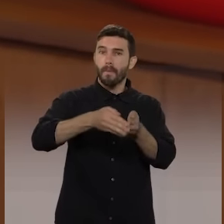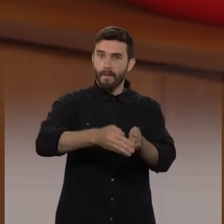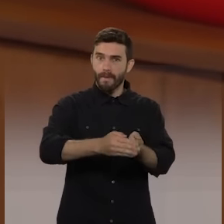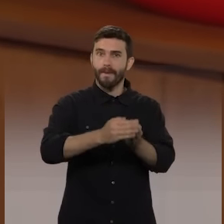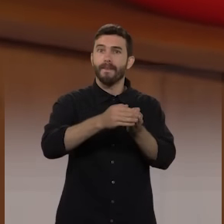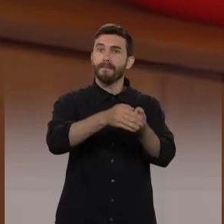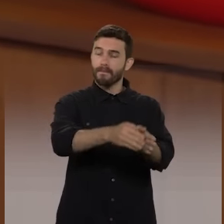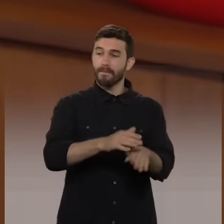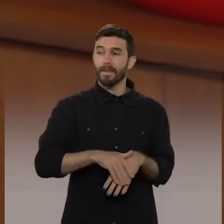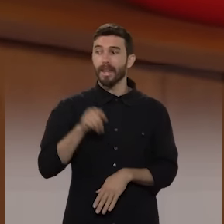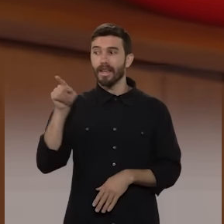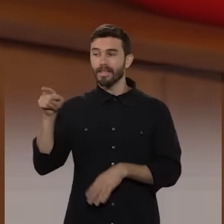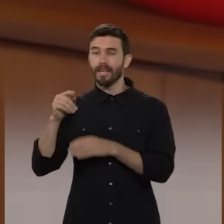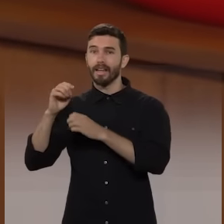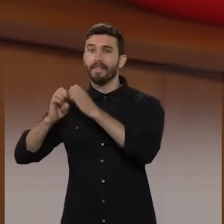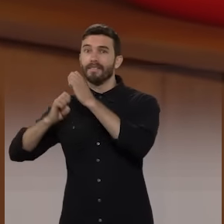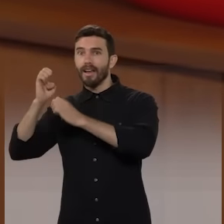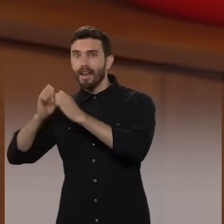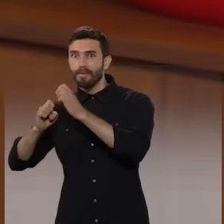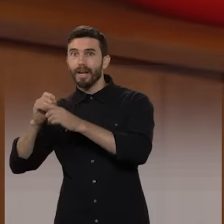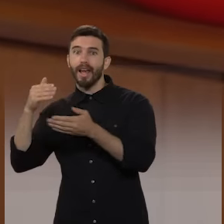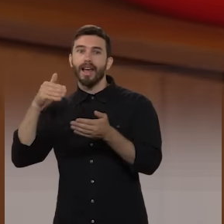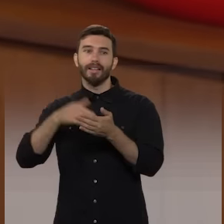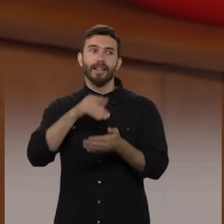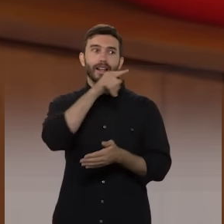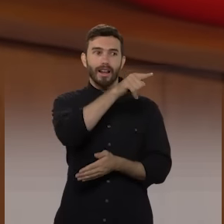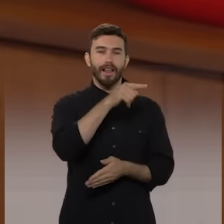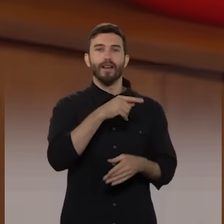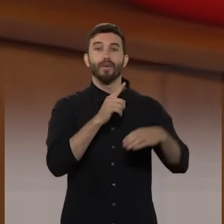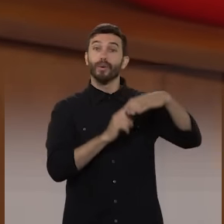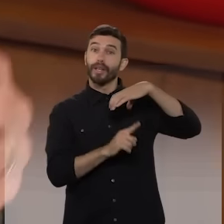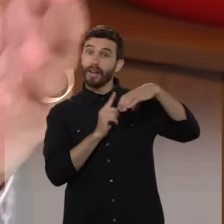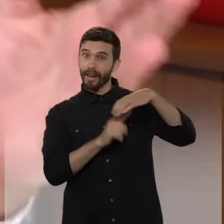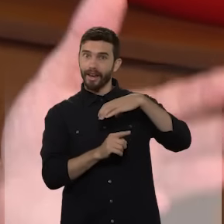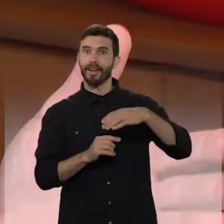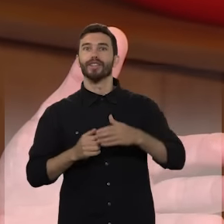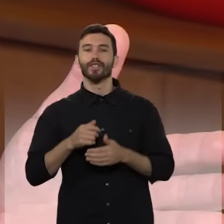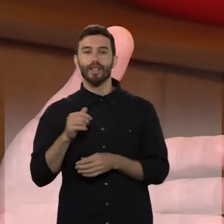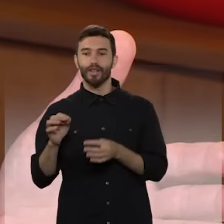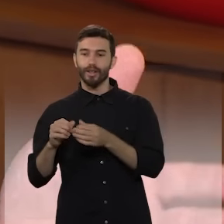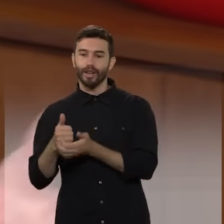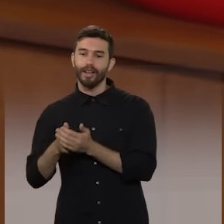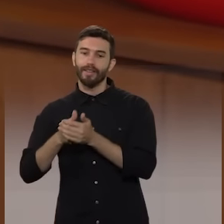desde a fábrica até um cliente que tem uma instalação, tem uma linha na região amazônica.